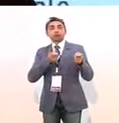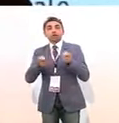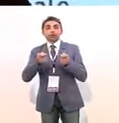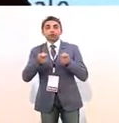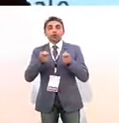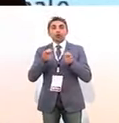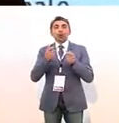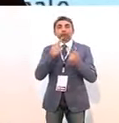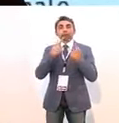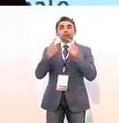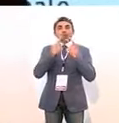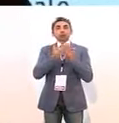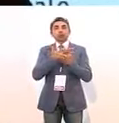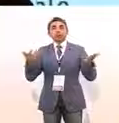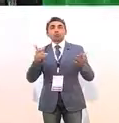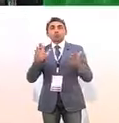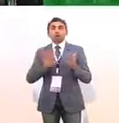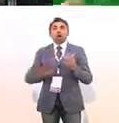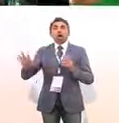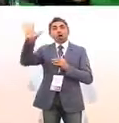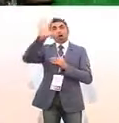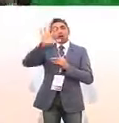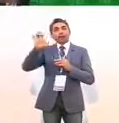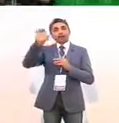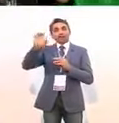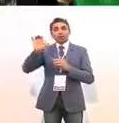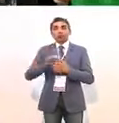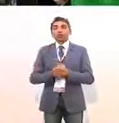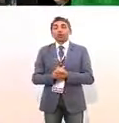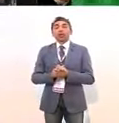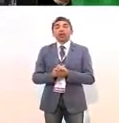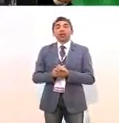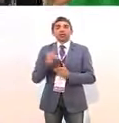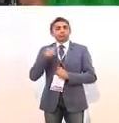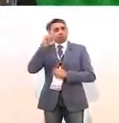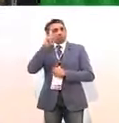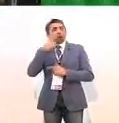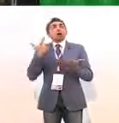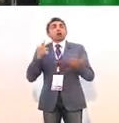pubblico nel nostro continente”. Se non sai cos’è, allora è populismo. Noi in